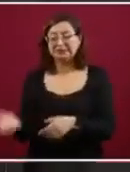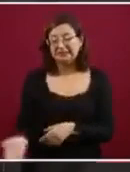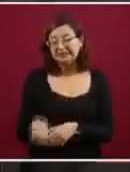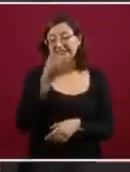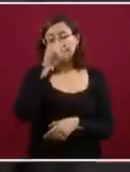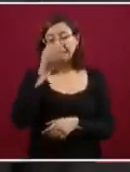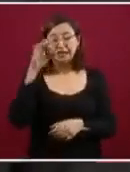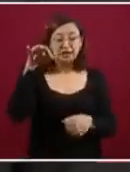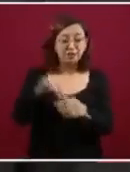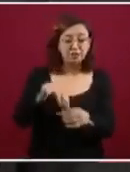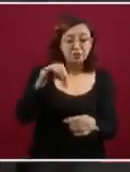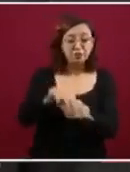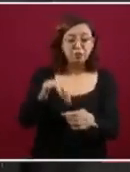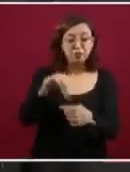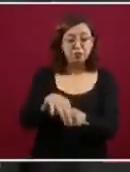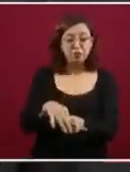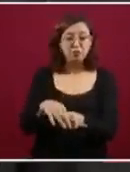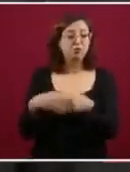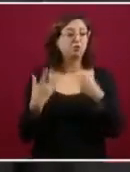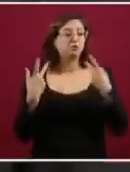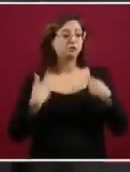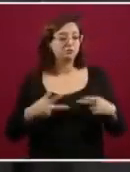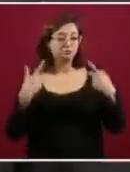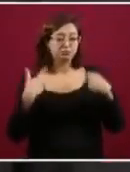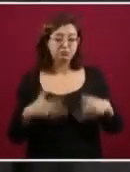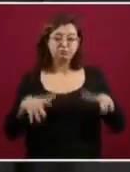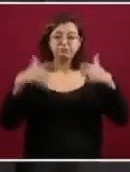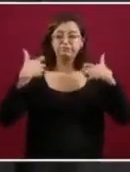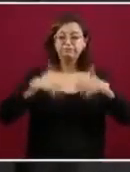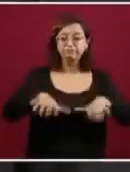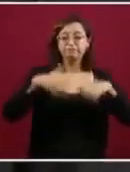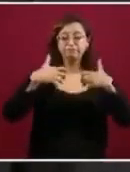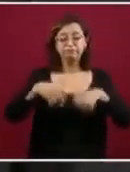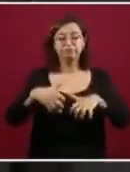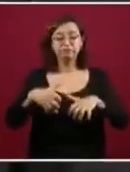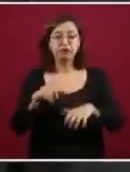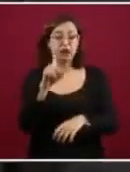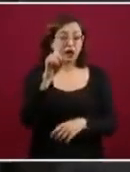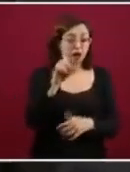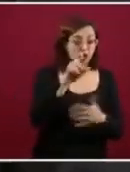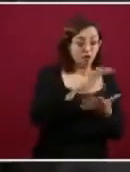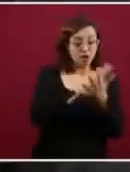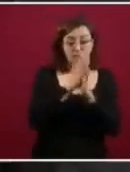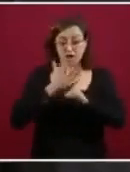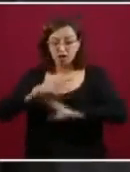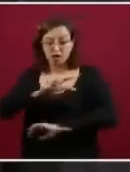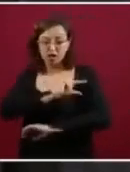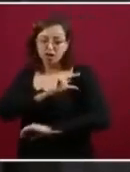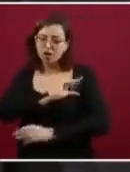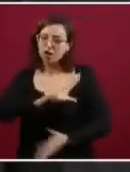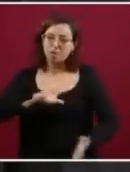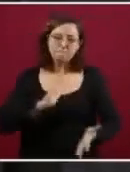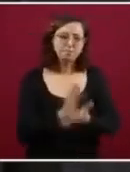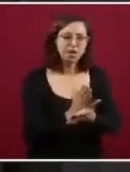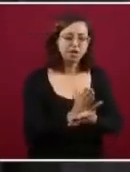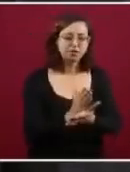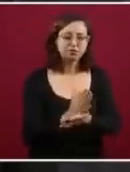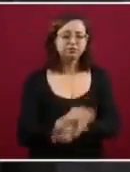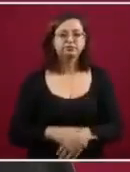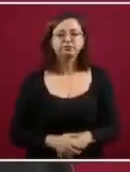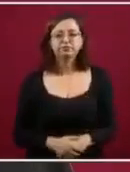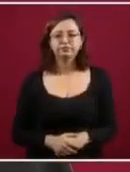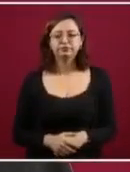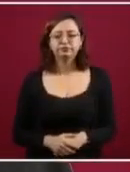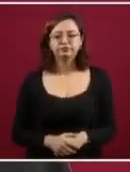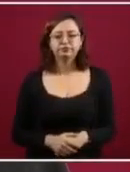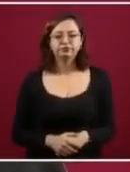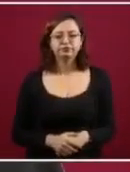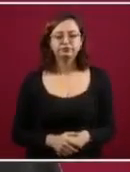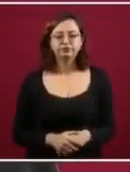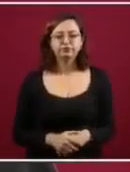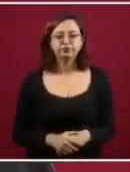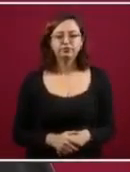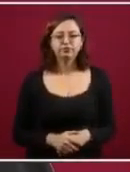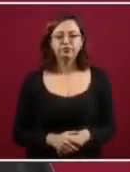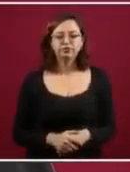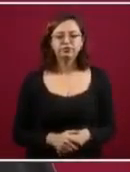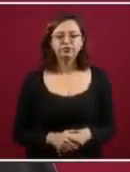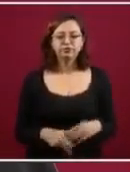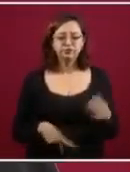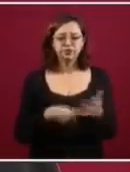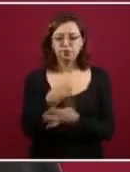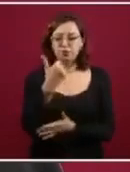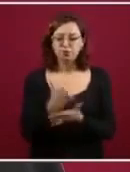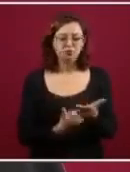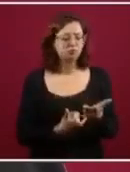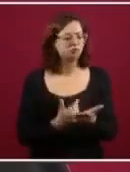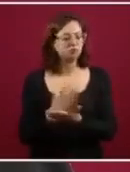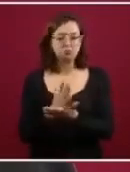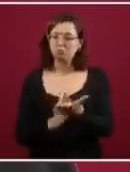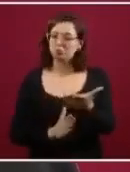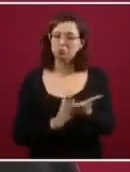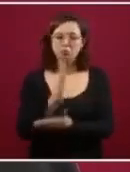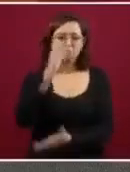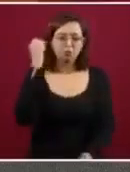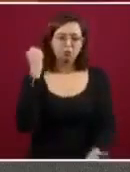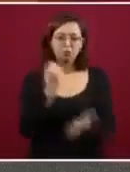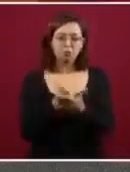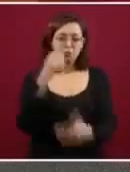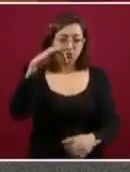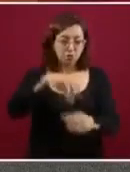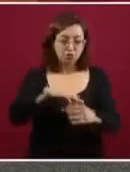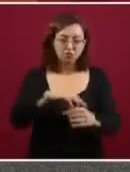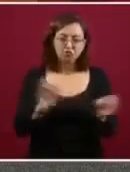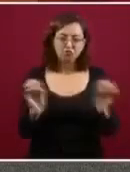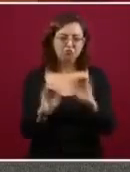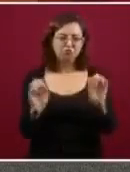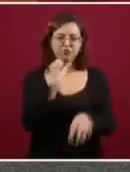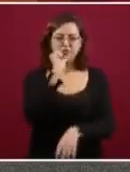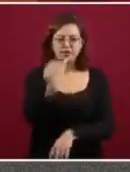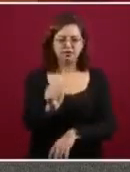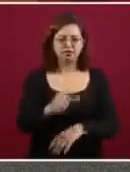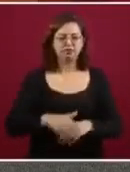elecciones, hubo protestas y se detuvo el proyecto, no pasó a votación a la Cámara